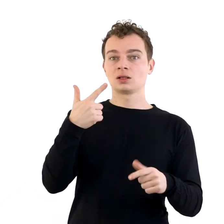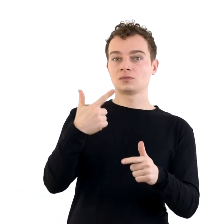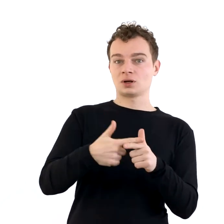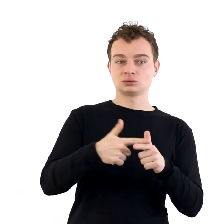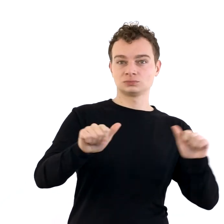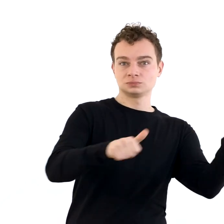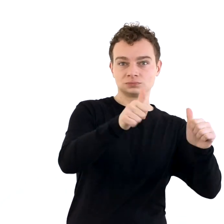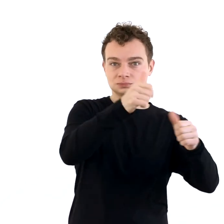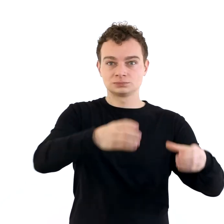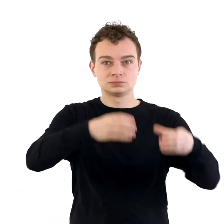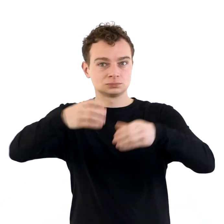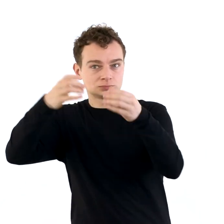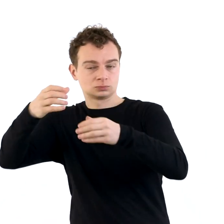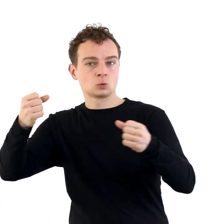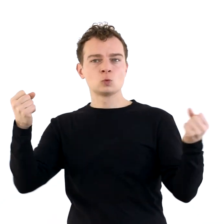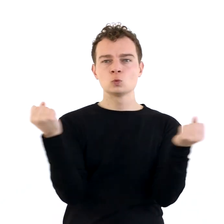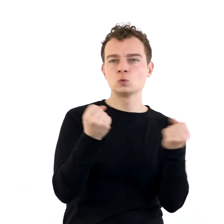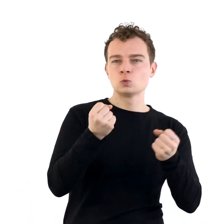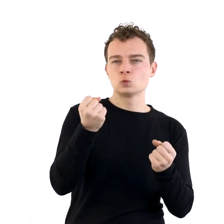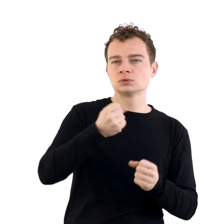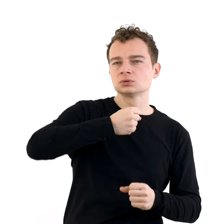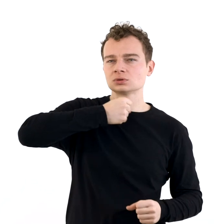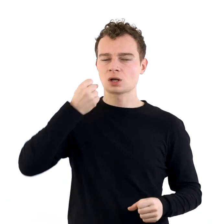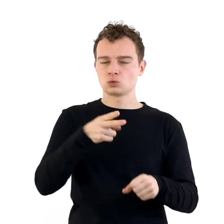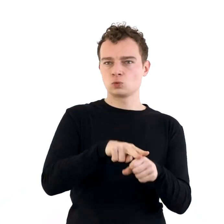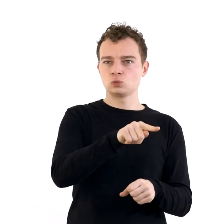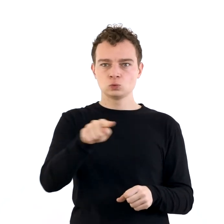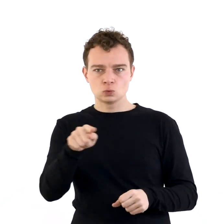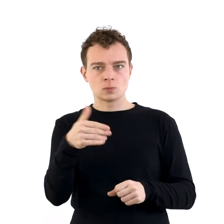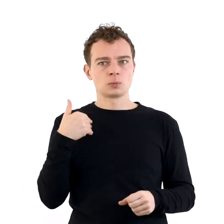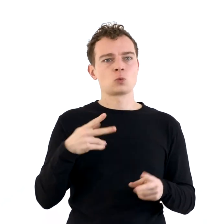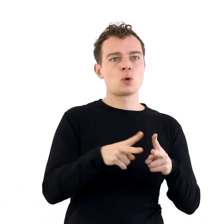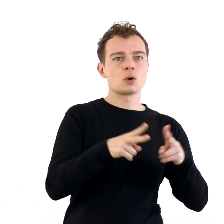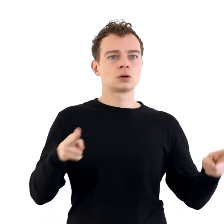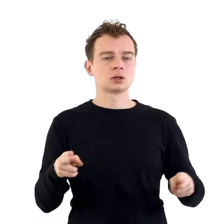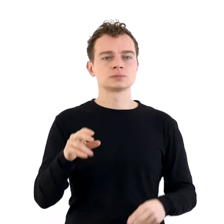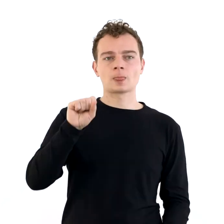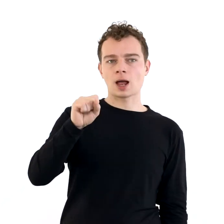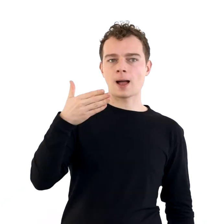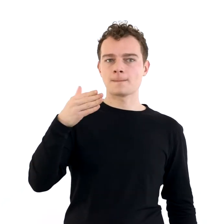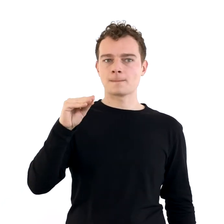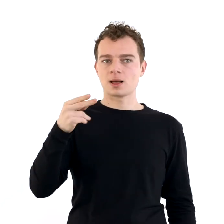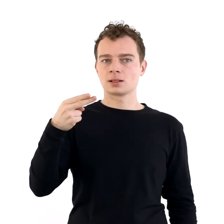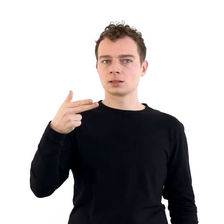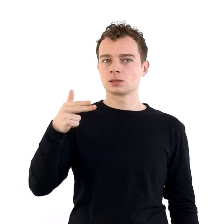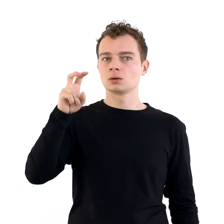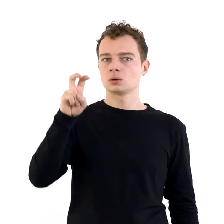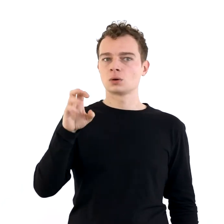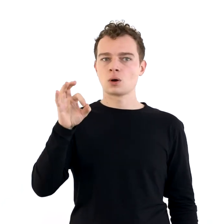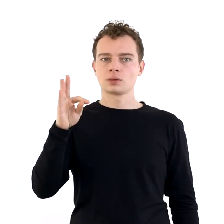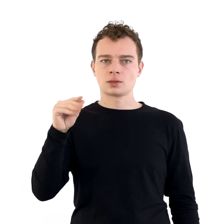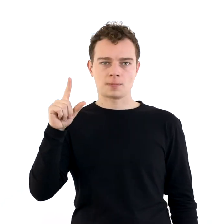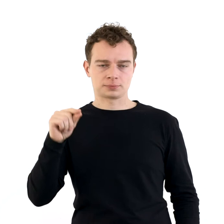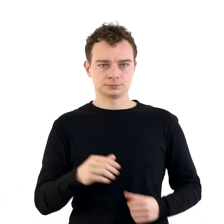Najstarsze z nich pochodzą z czasów Amenhotepa.